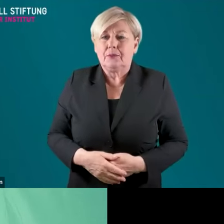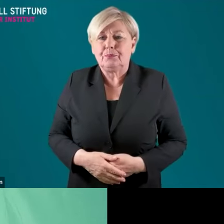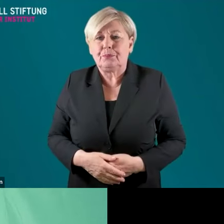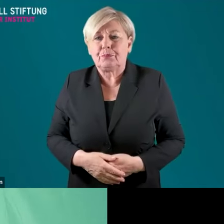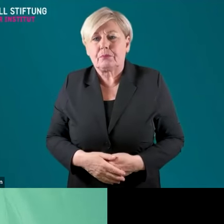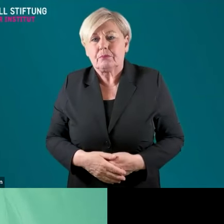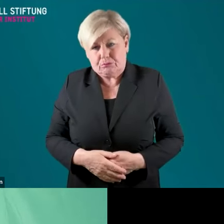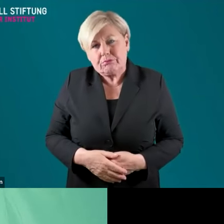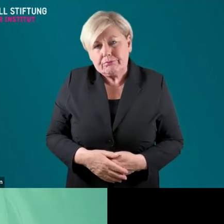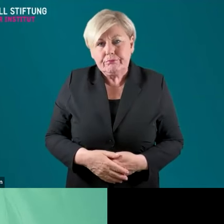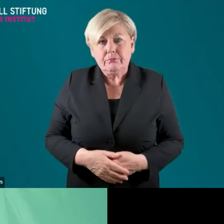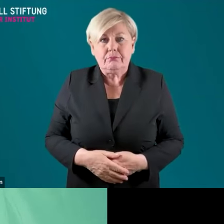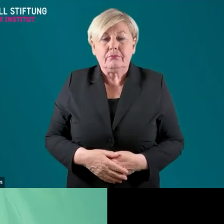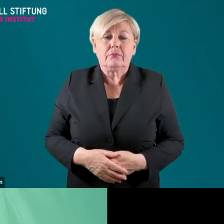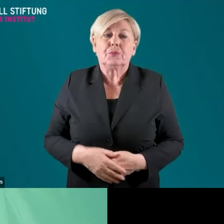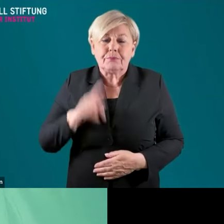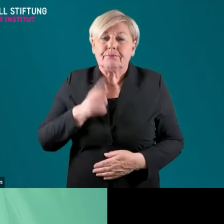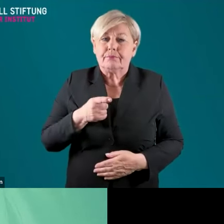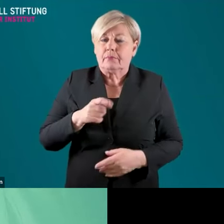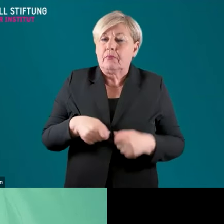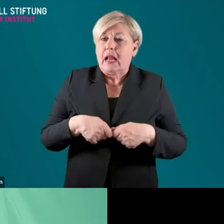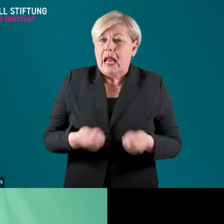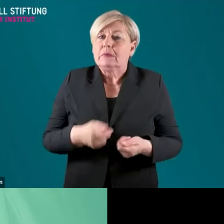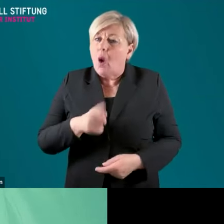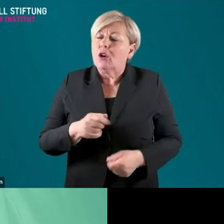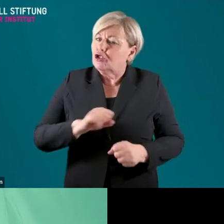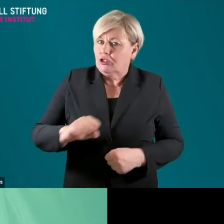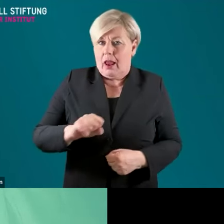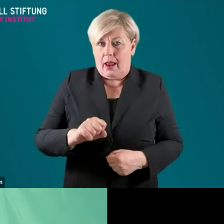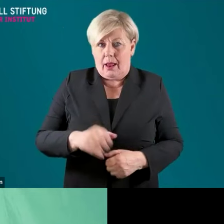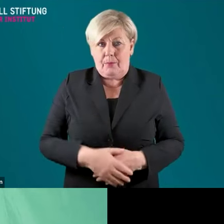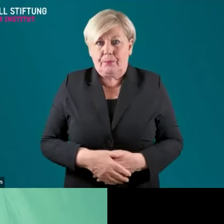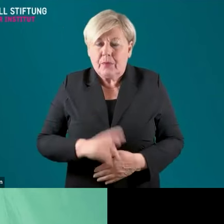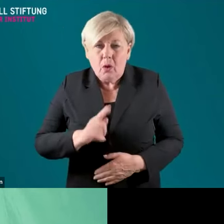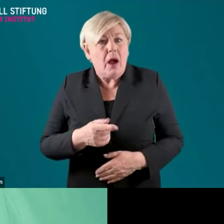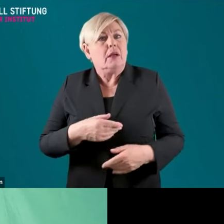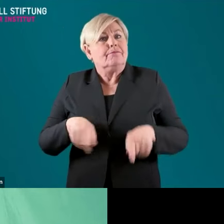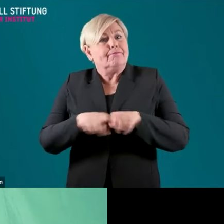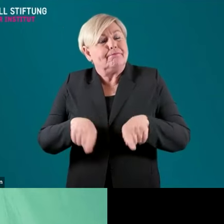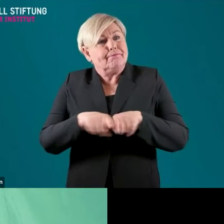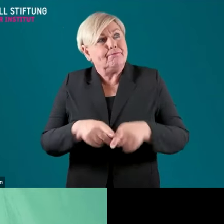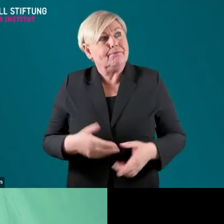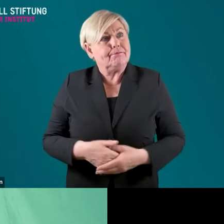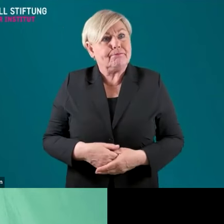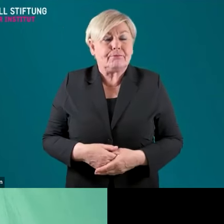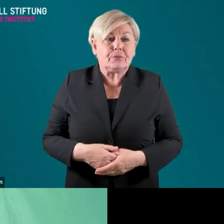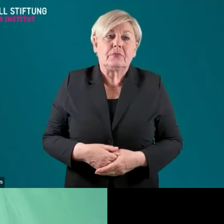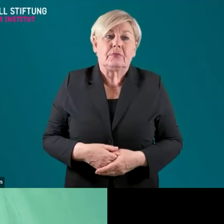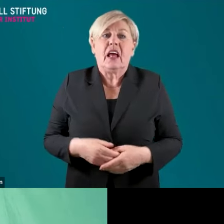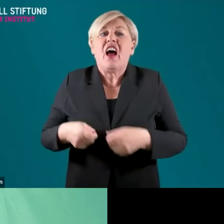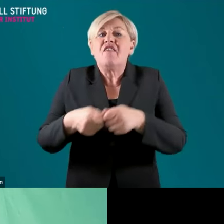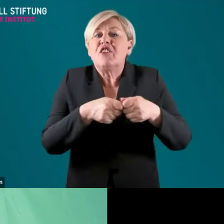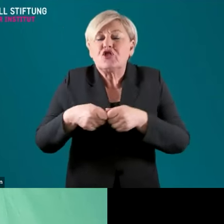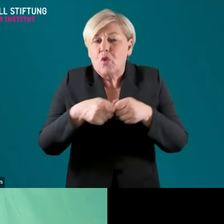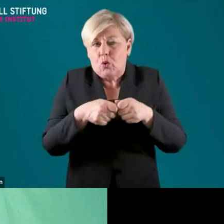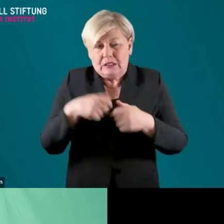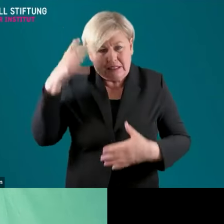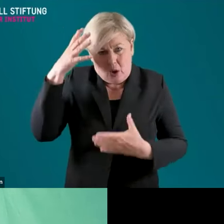Genau. Das deckt sich dann quasi auch sehr schnell wieder halt mit entsprechenden Verschwörungsideologien aus der Nazizeit.